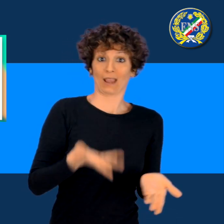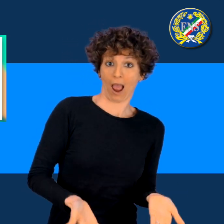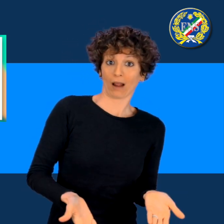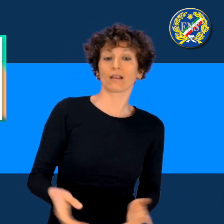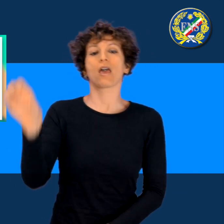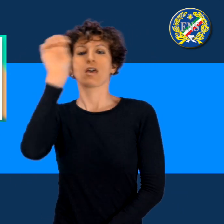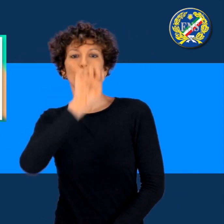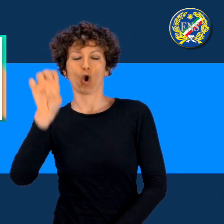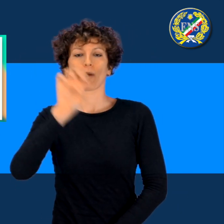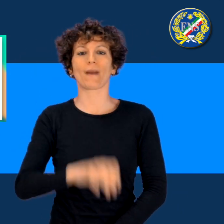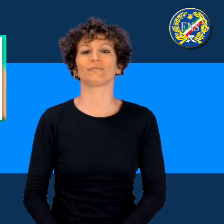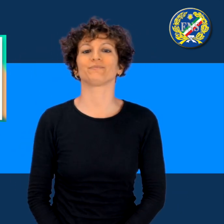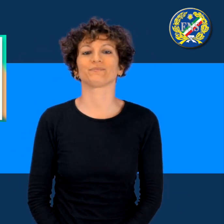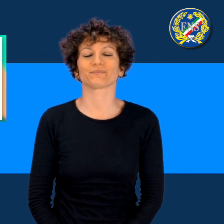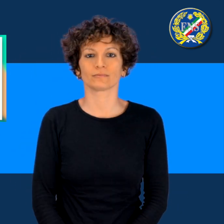servizi e convenzioni in Italia e in Europa.